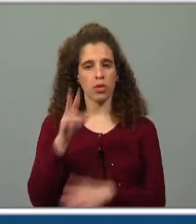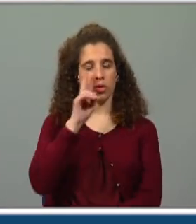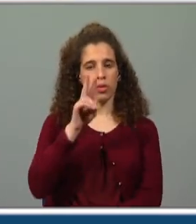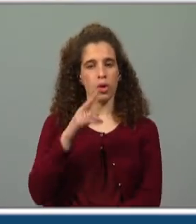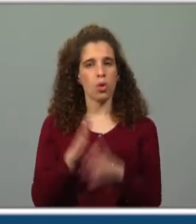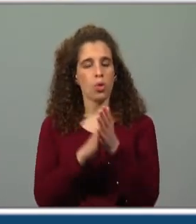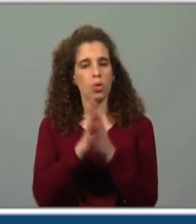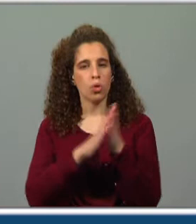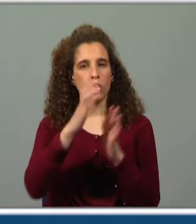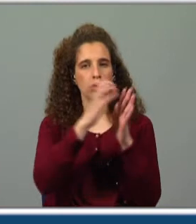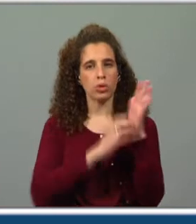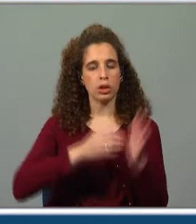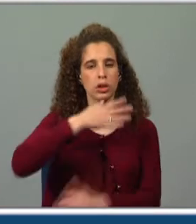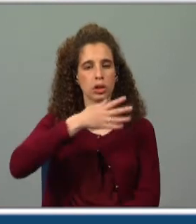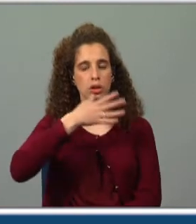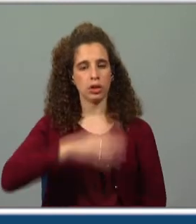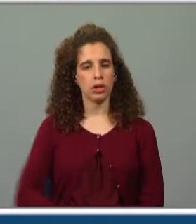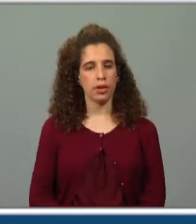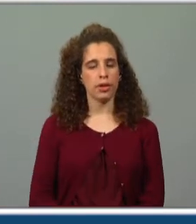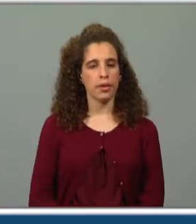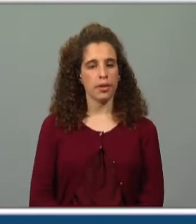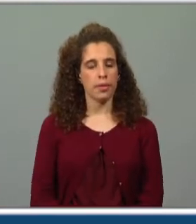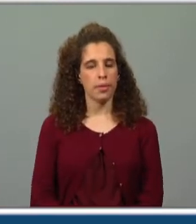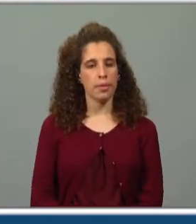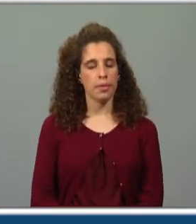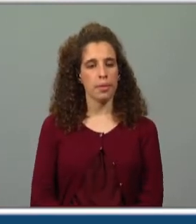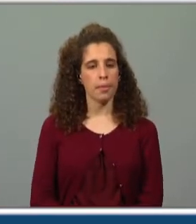que é que utiliza o nosso descritivo ele utiliza 誰使用我們的描述他用途